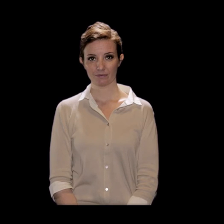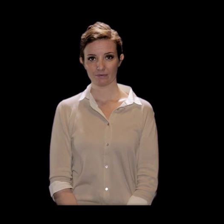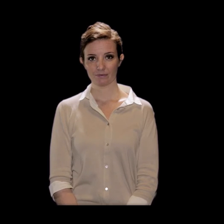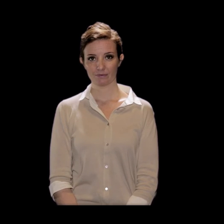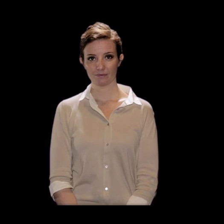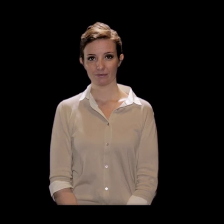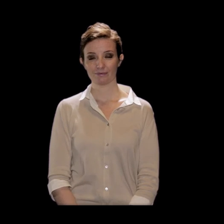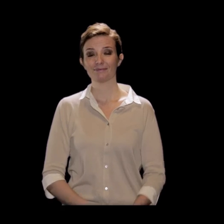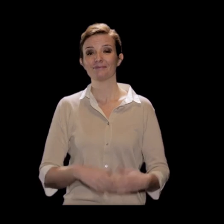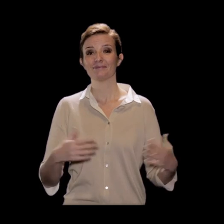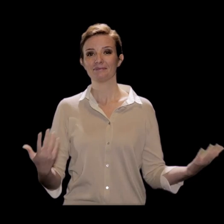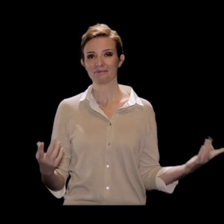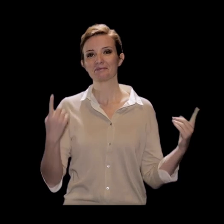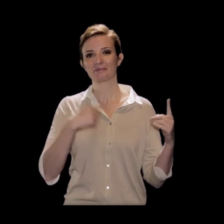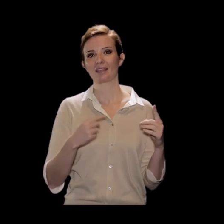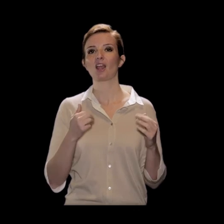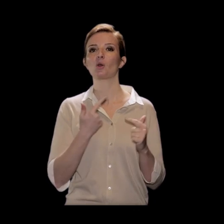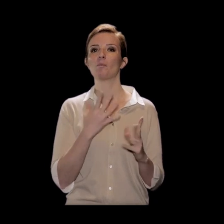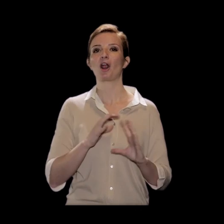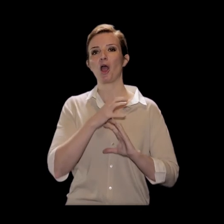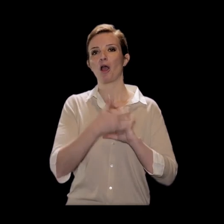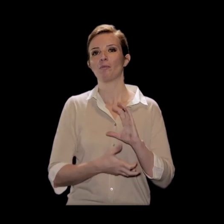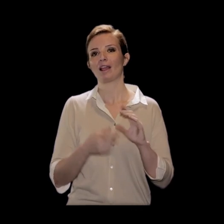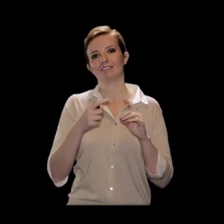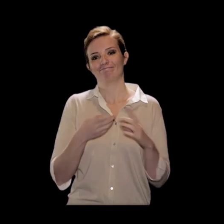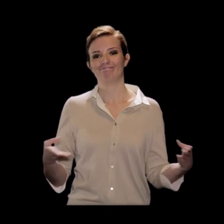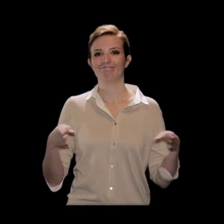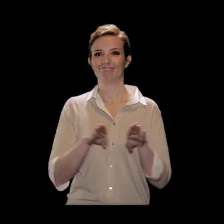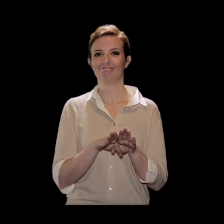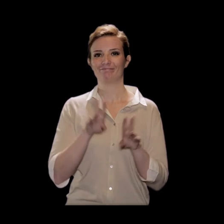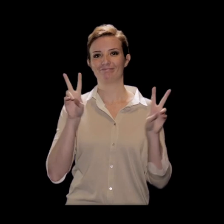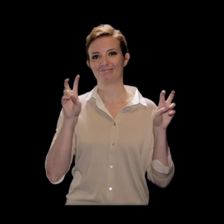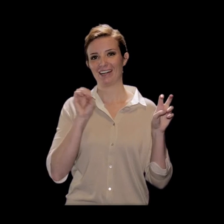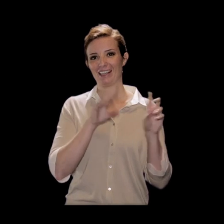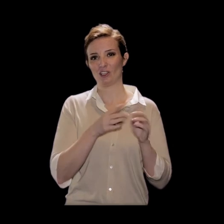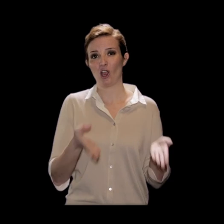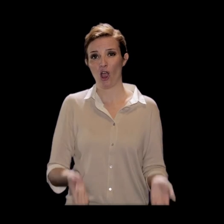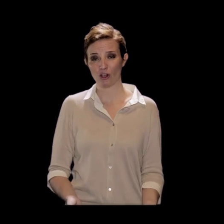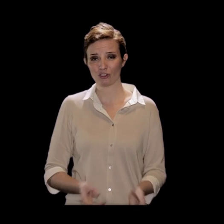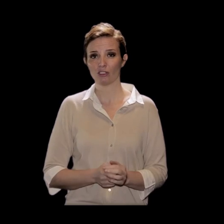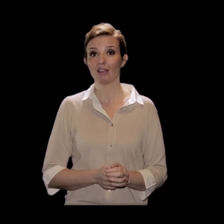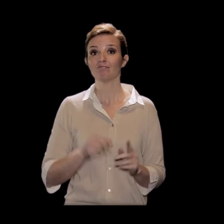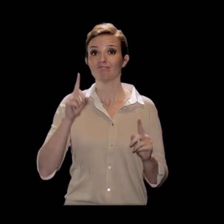Con la rappresentazione dei numeri complessi chiudiamo la lezione odierna. Abbiamo terminato anche il nostro corso.